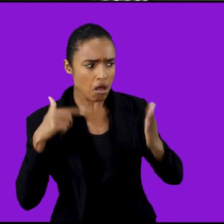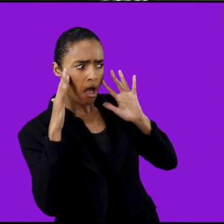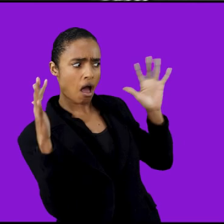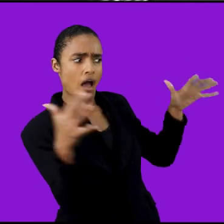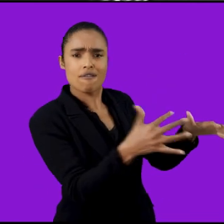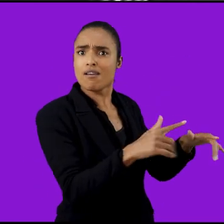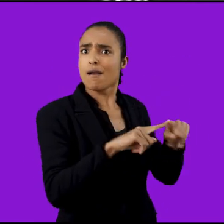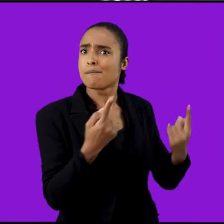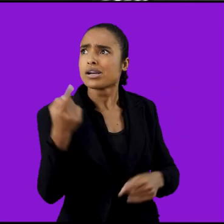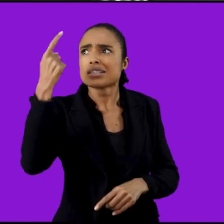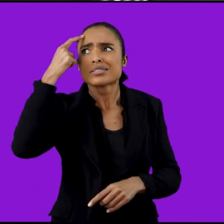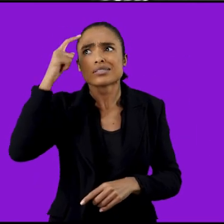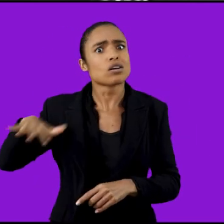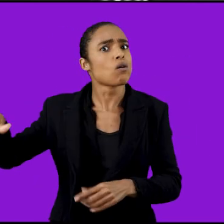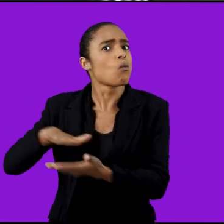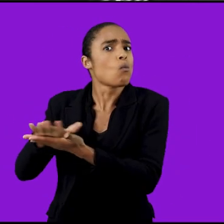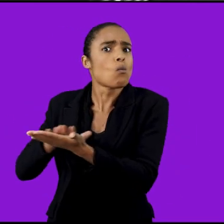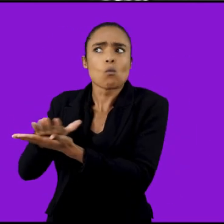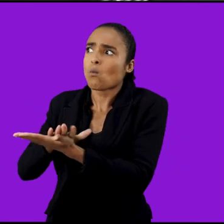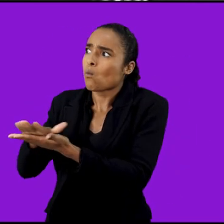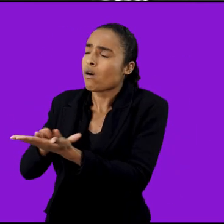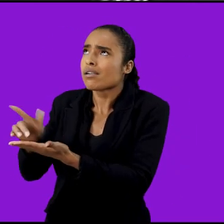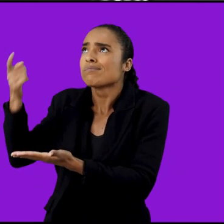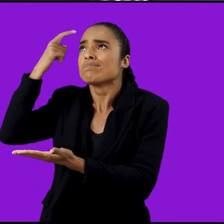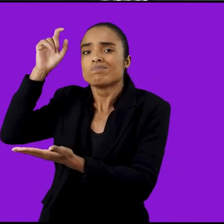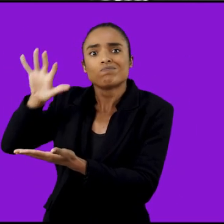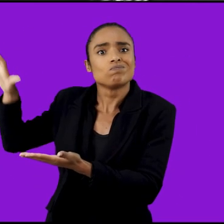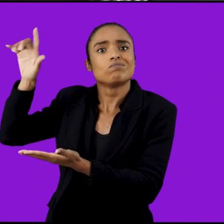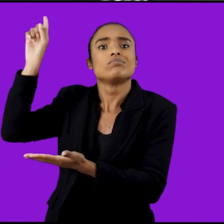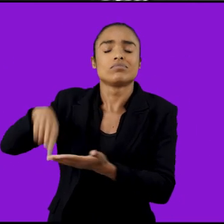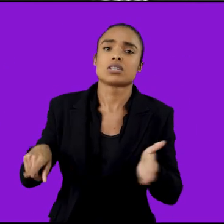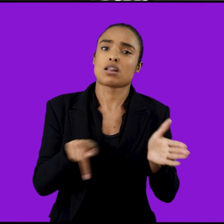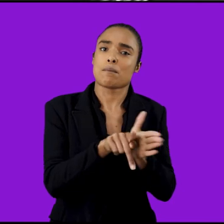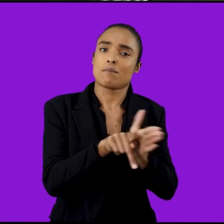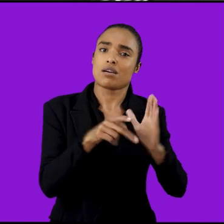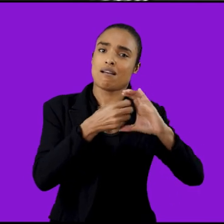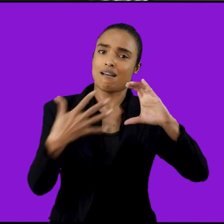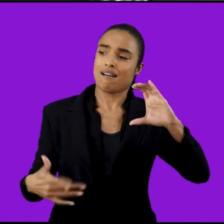mundo viu e pensar o que ninguém pensou”, são algumas das características da nossa